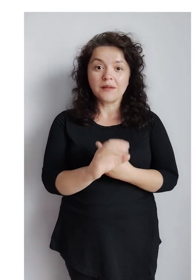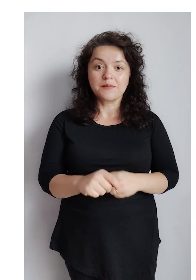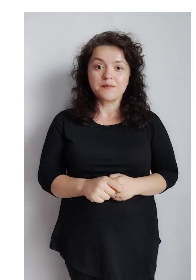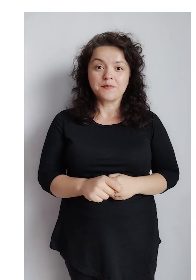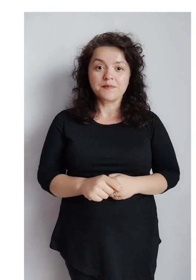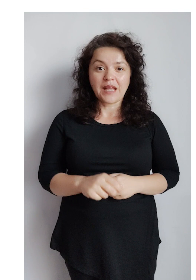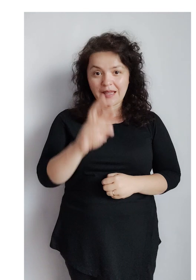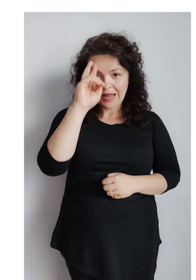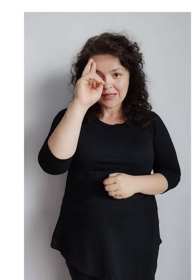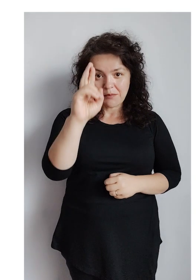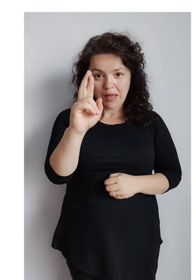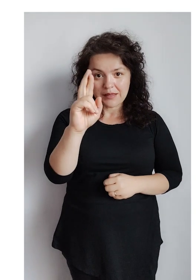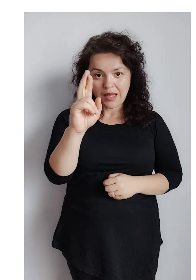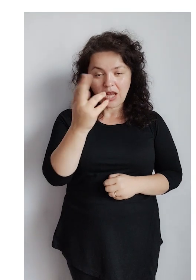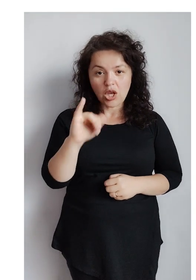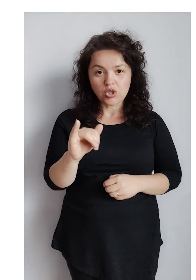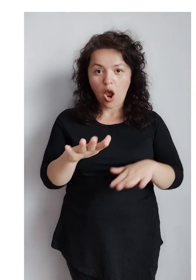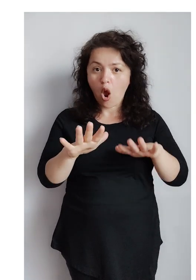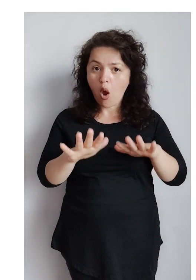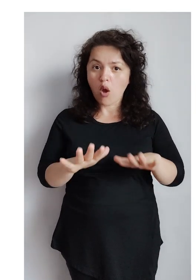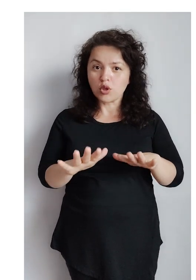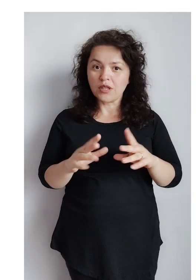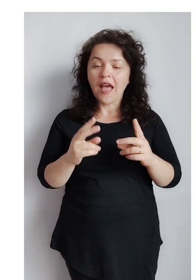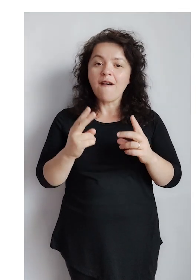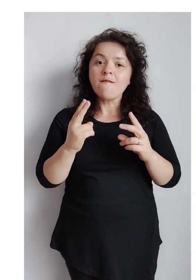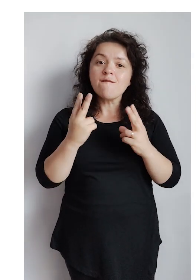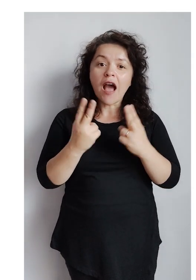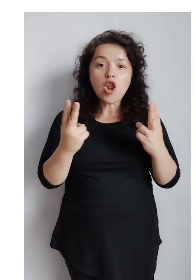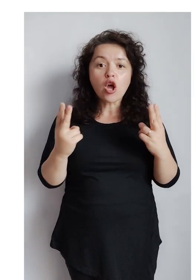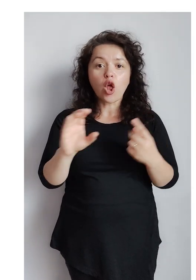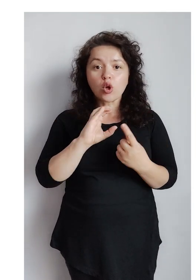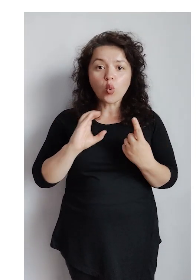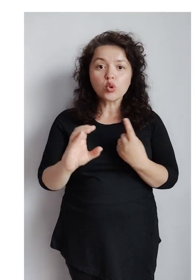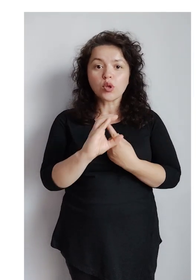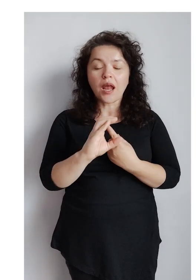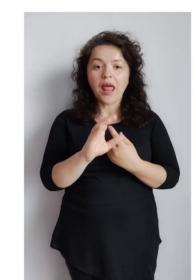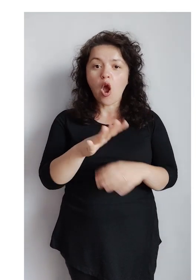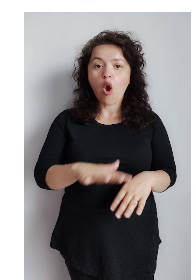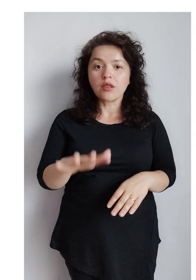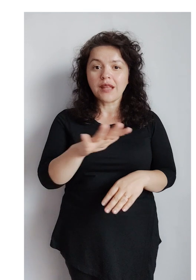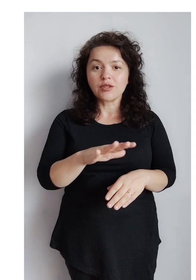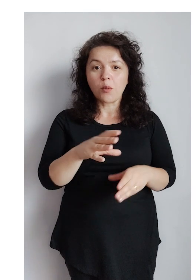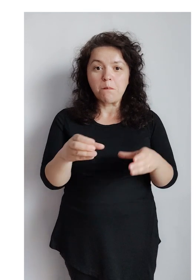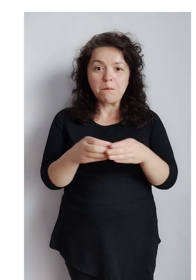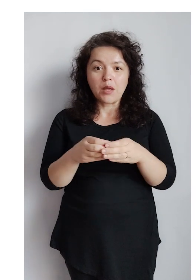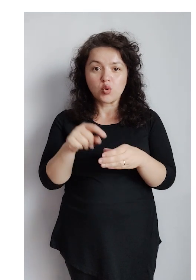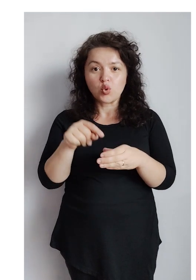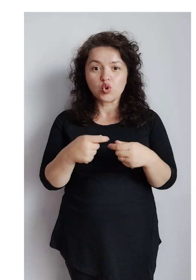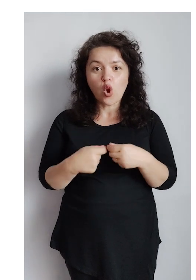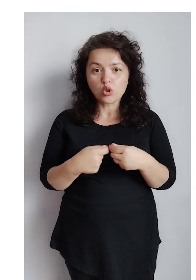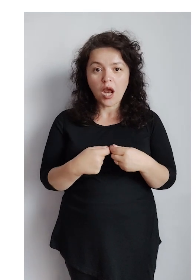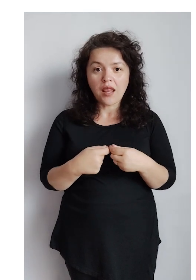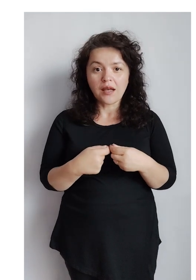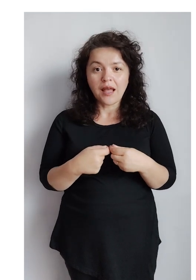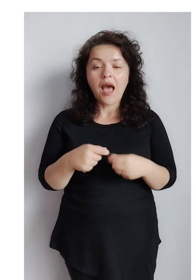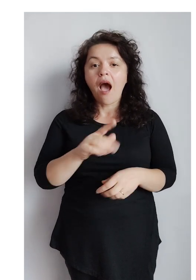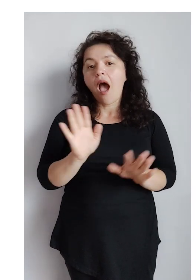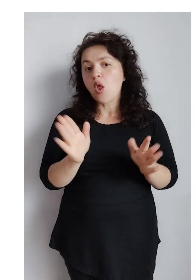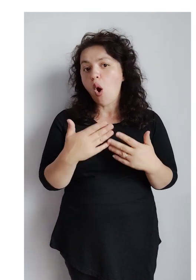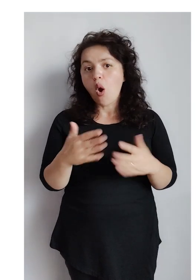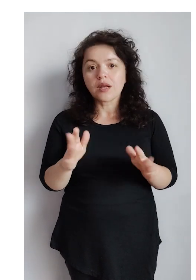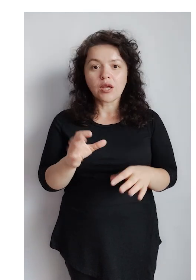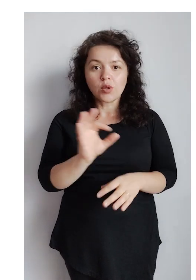Respectarea și consolidarea valorilor culturale în contextul mediului social al oricărui design